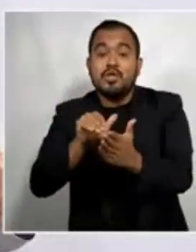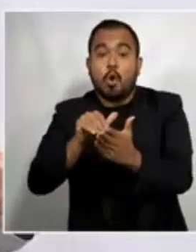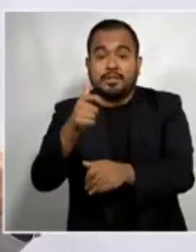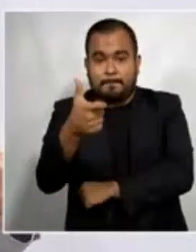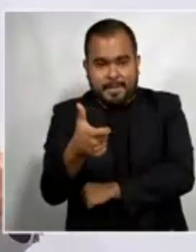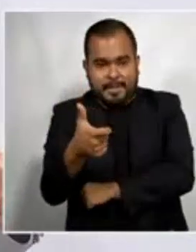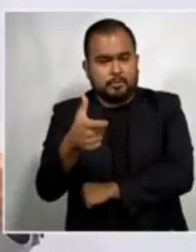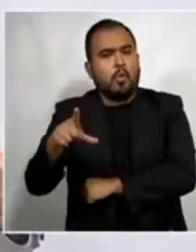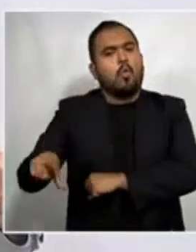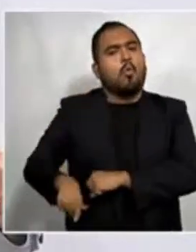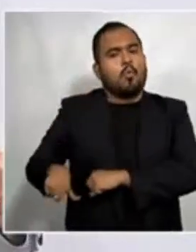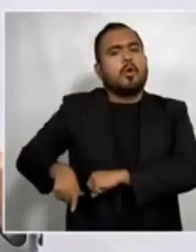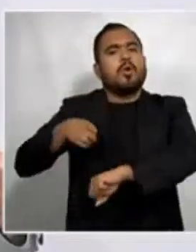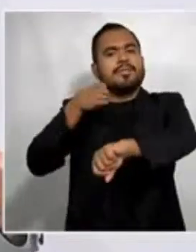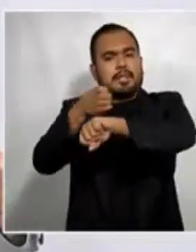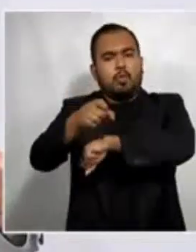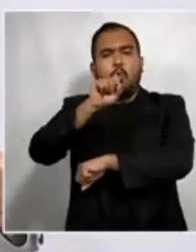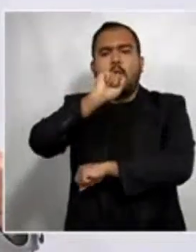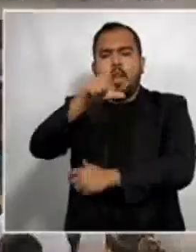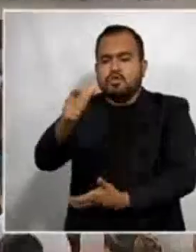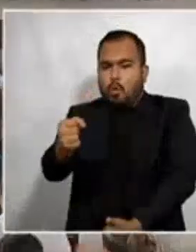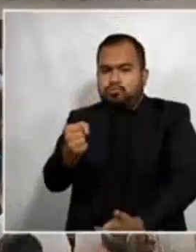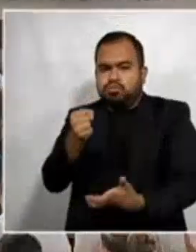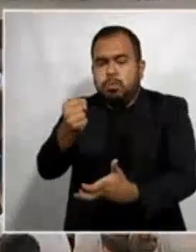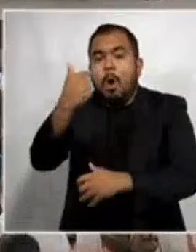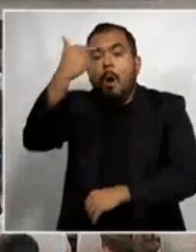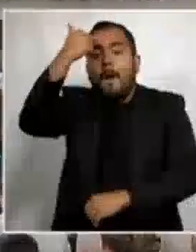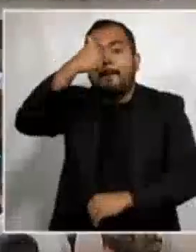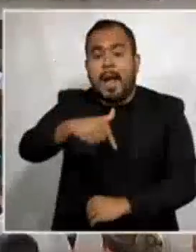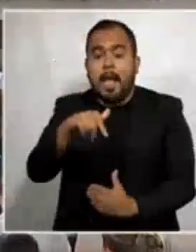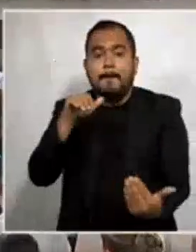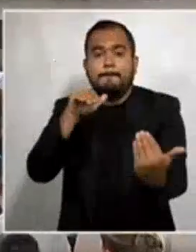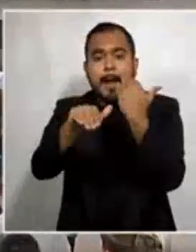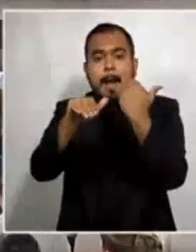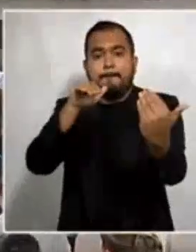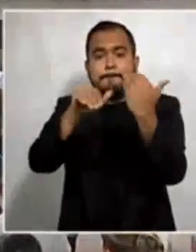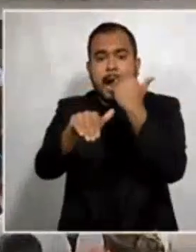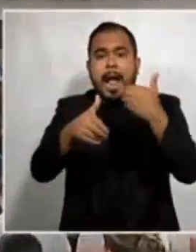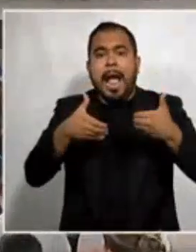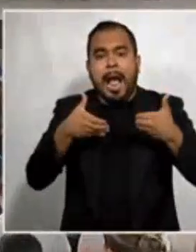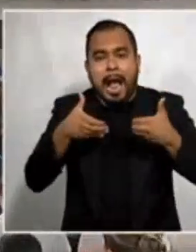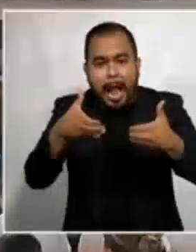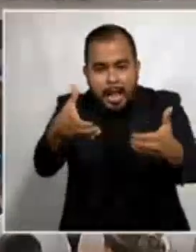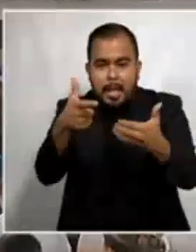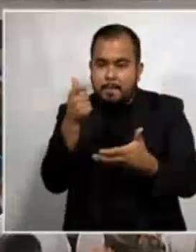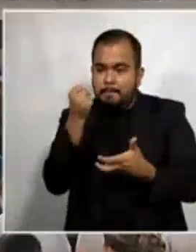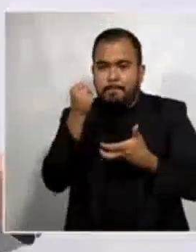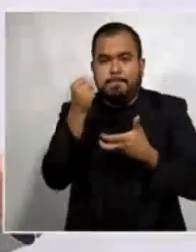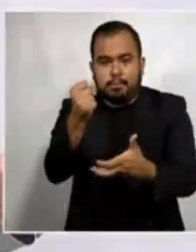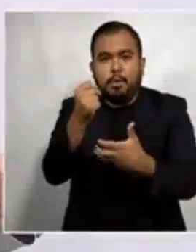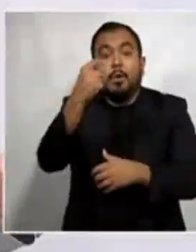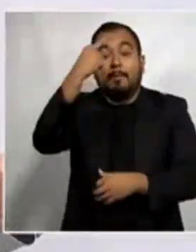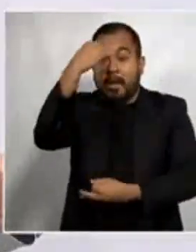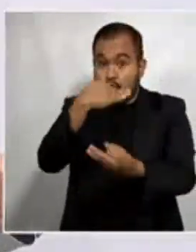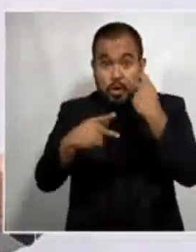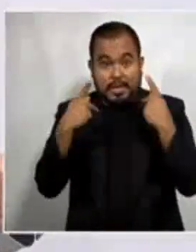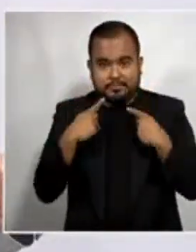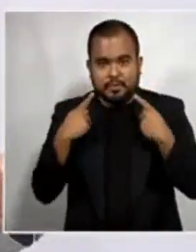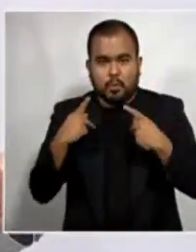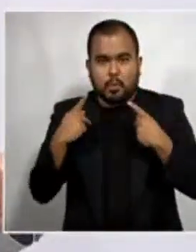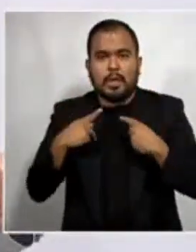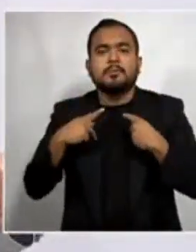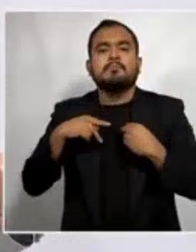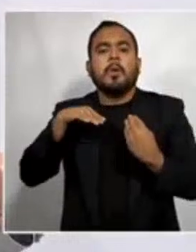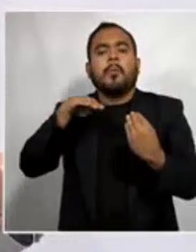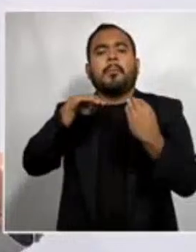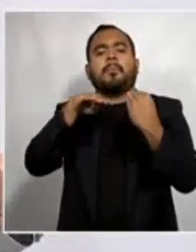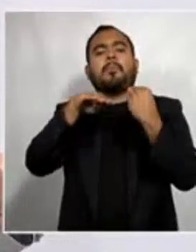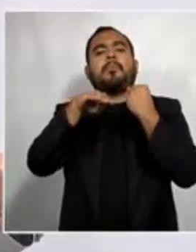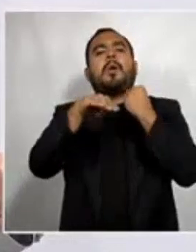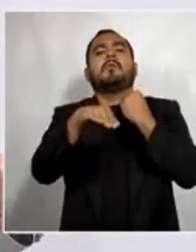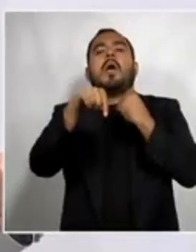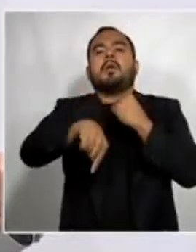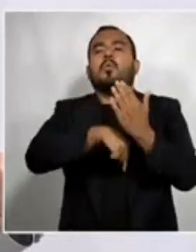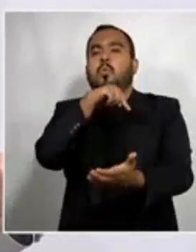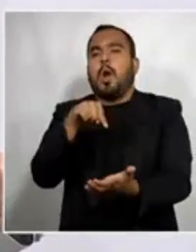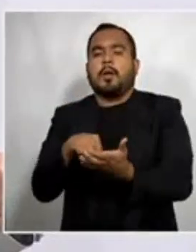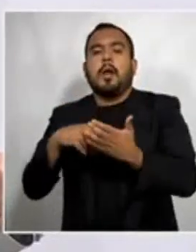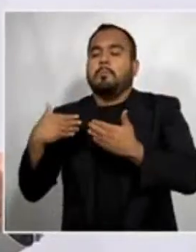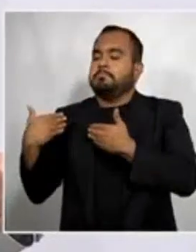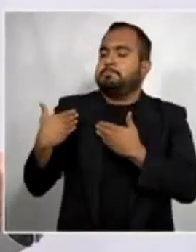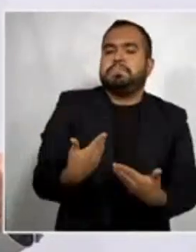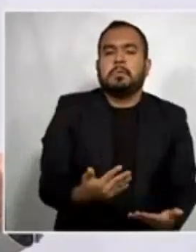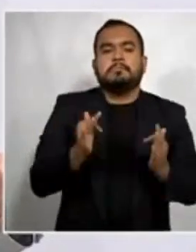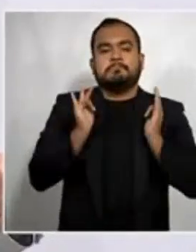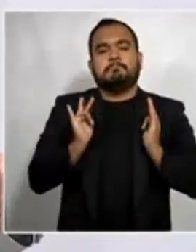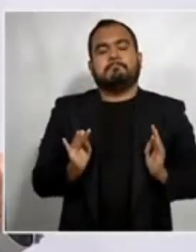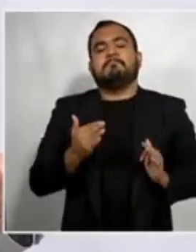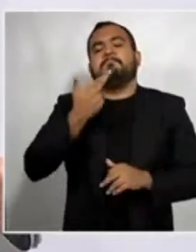gobierno del estado de Jalisco para que todos los pacientes puedan llegar de una mejor manera.